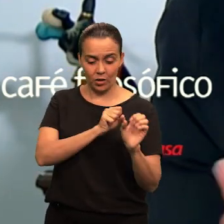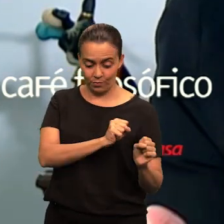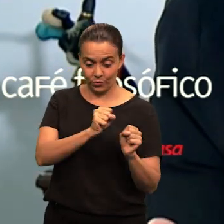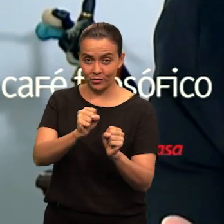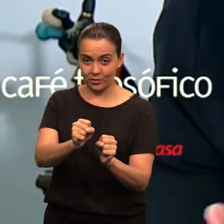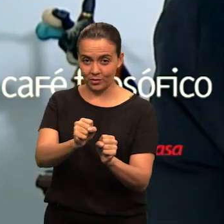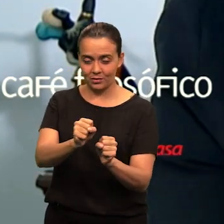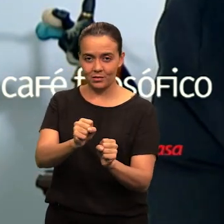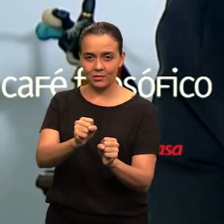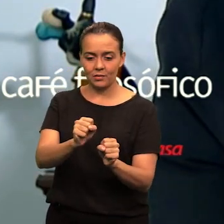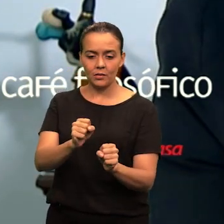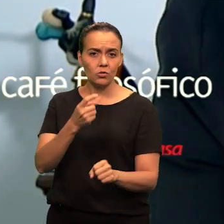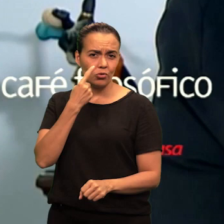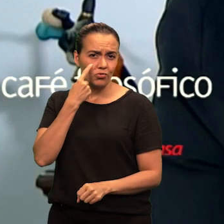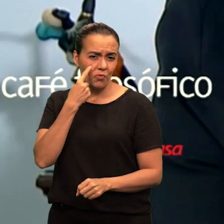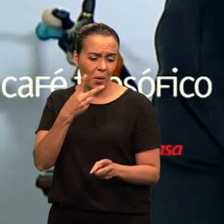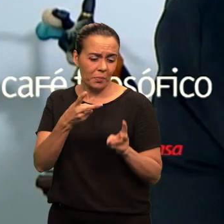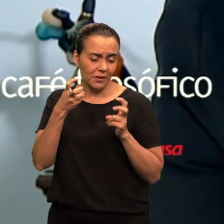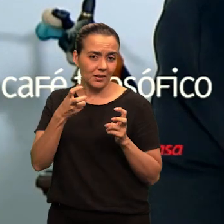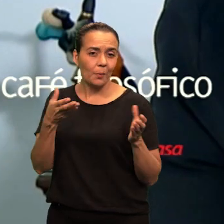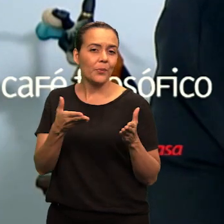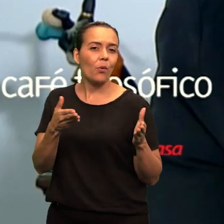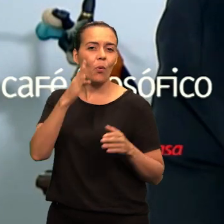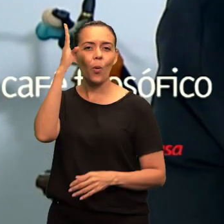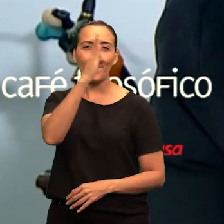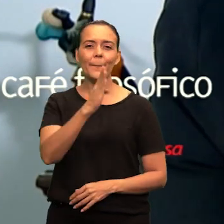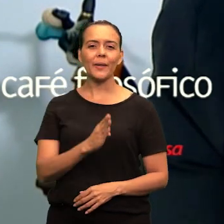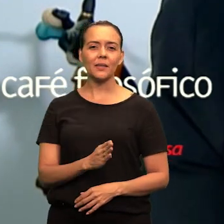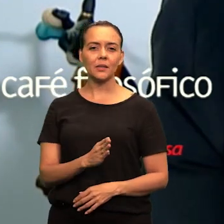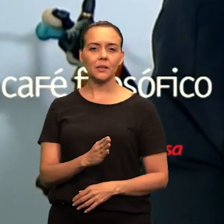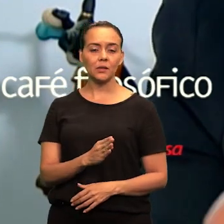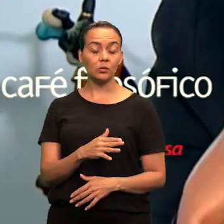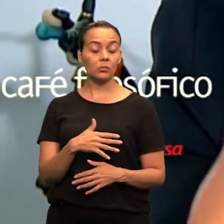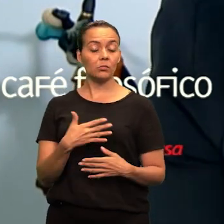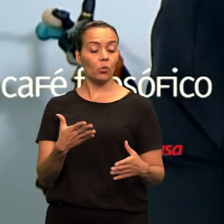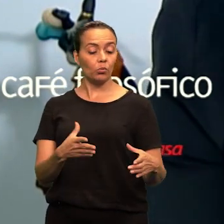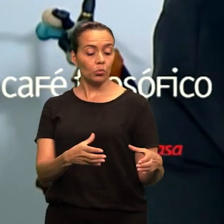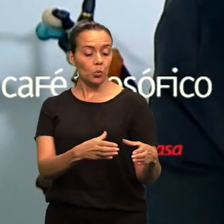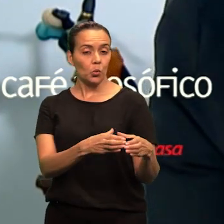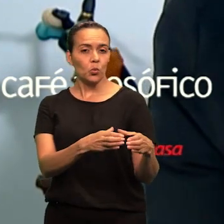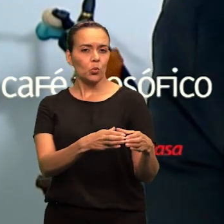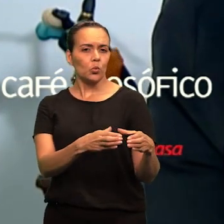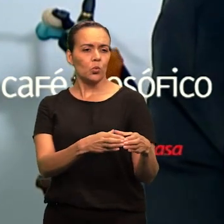Bom, a gente olha hoje no Brasil, o grupo que é a norma,